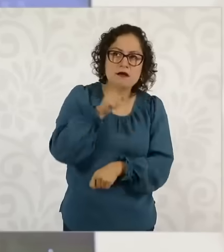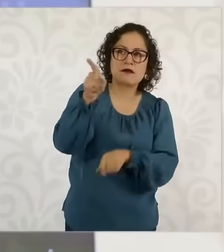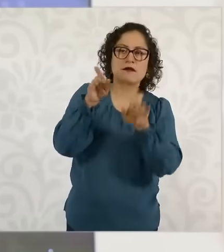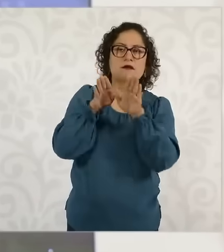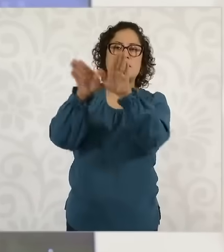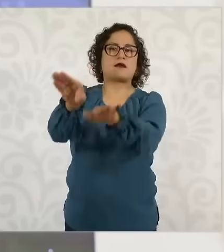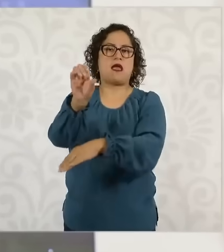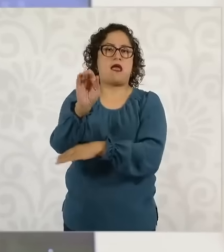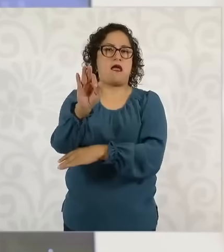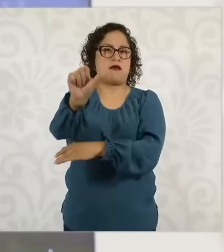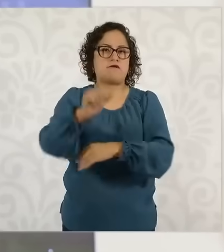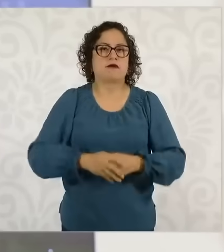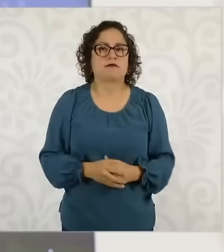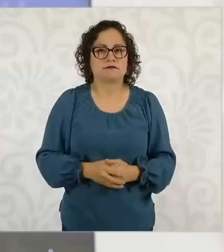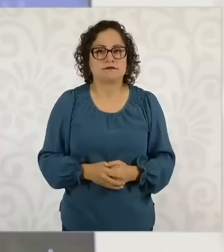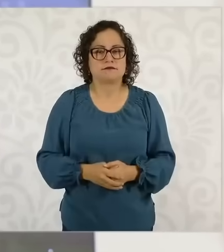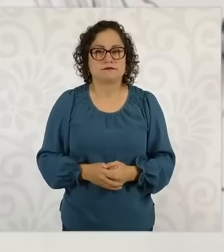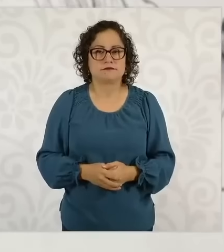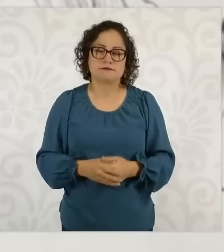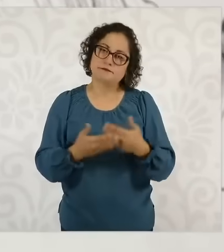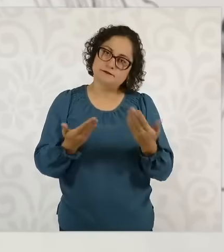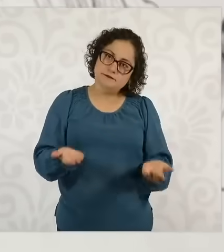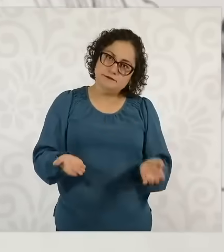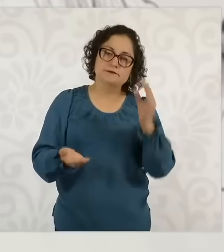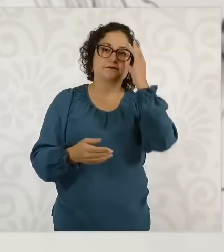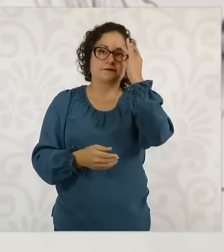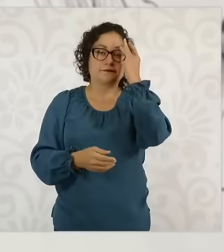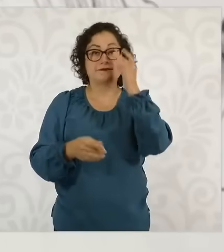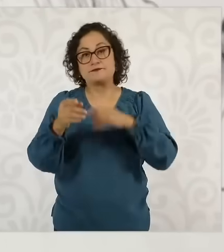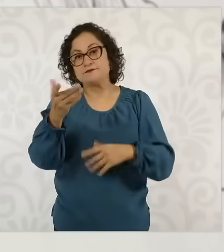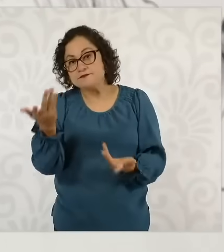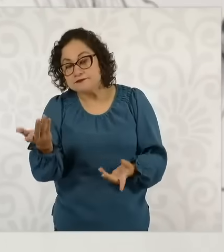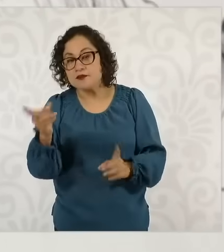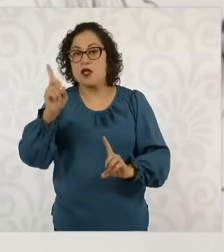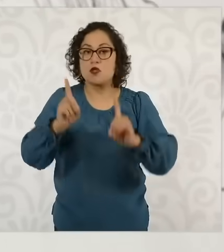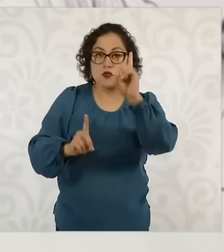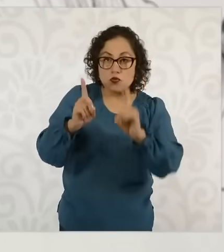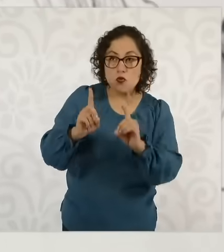internacional Felipe Ángeles. Para cualquier duda, cualquier aclaración con las empresas,